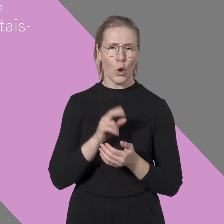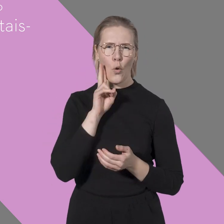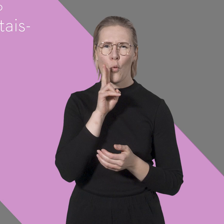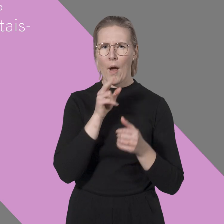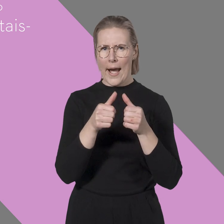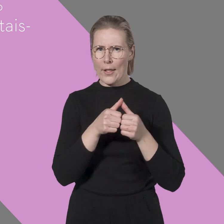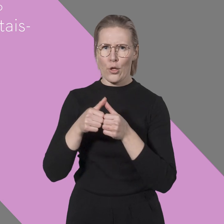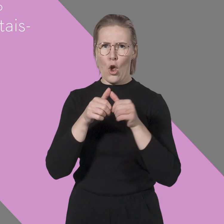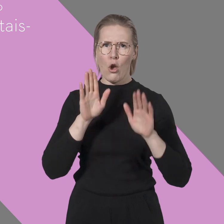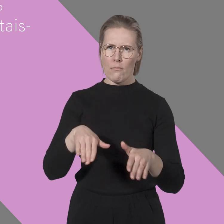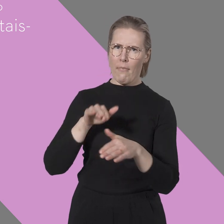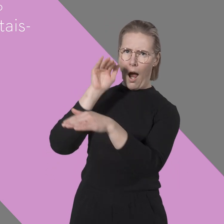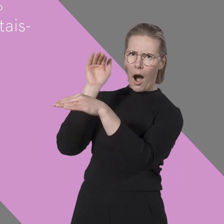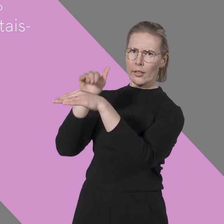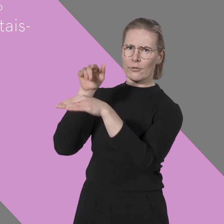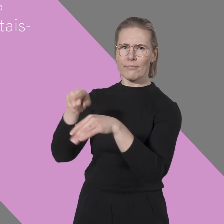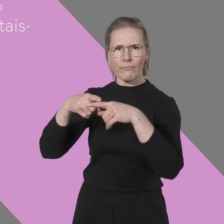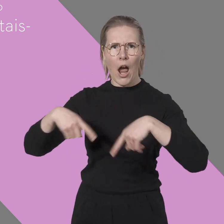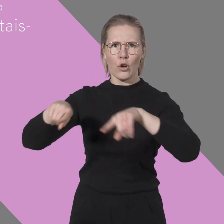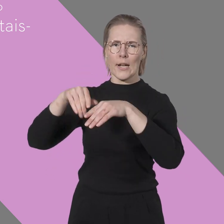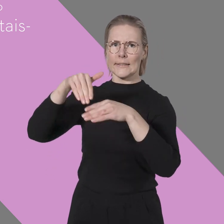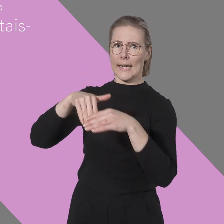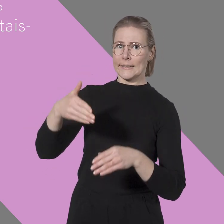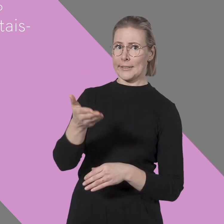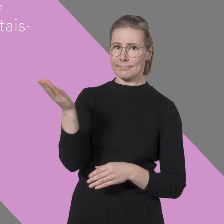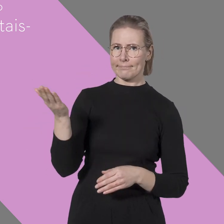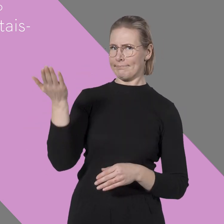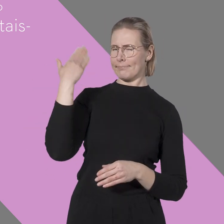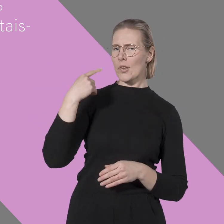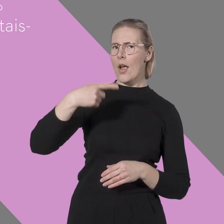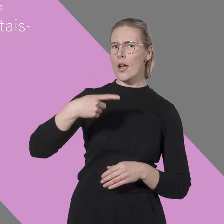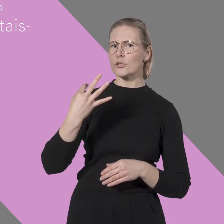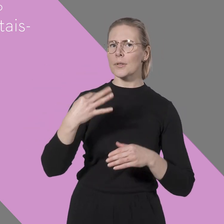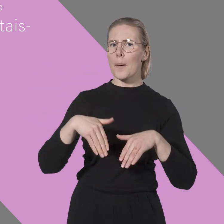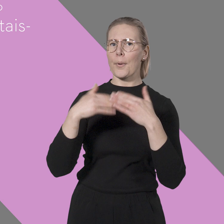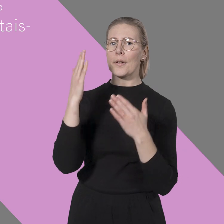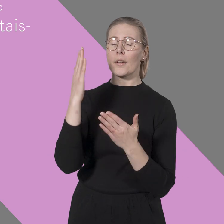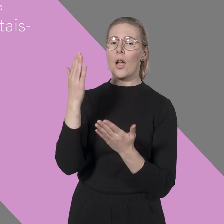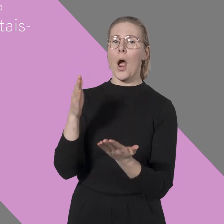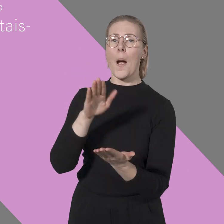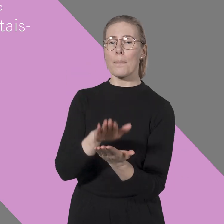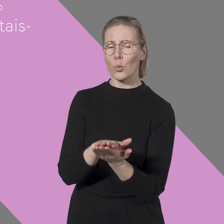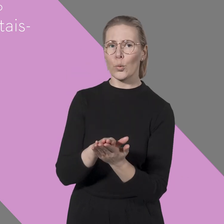Liitto on lähettänyt kannanottonsa asiasta valiokunnan jäsenille 18.1.